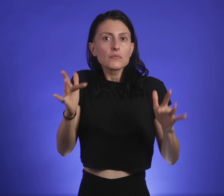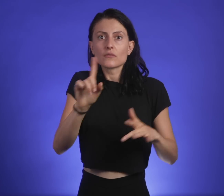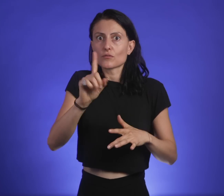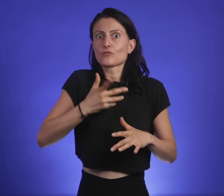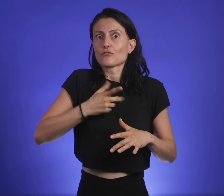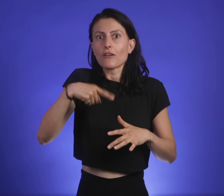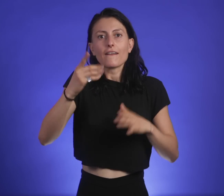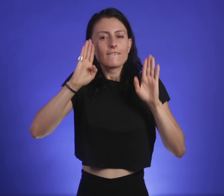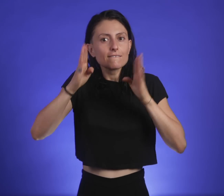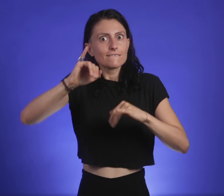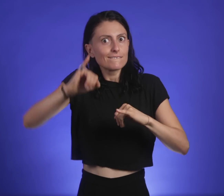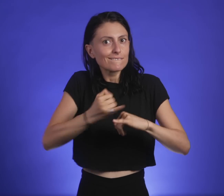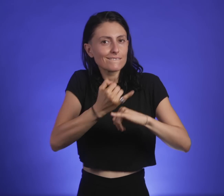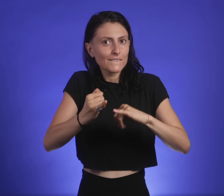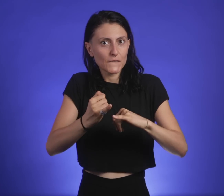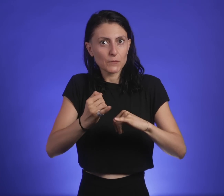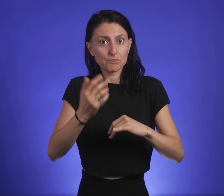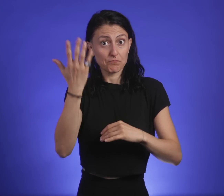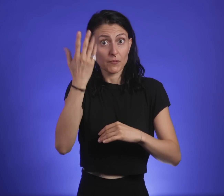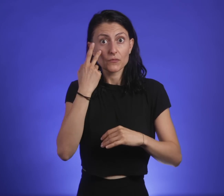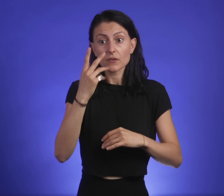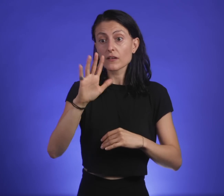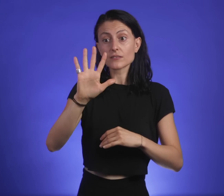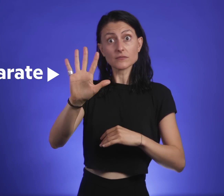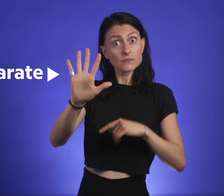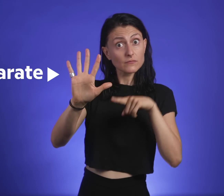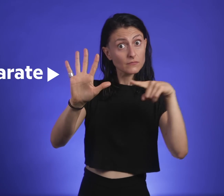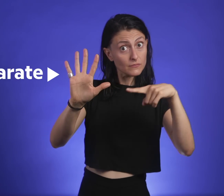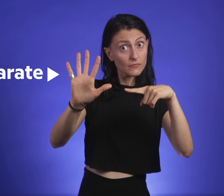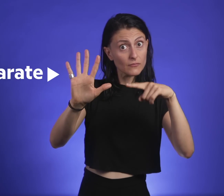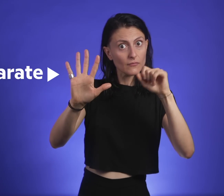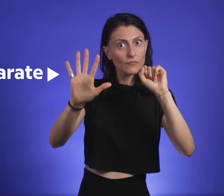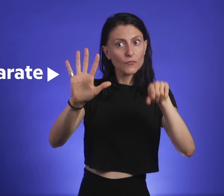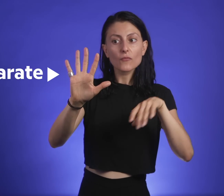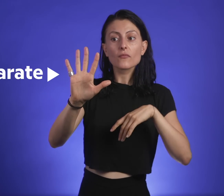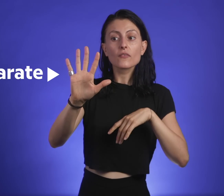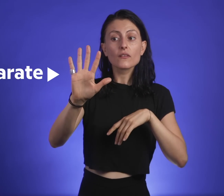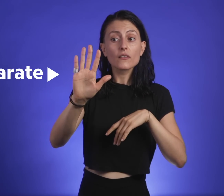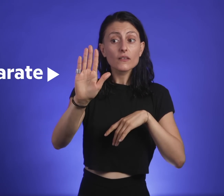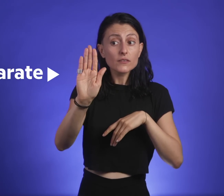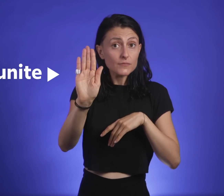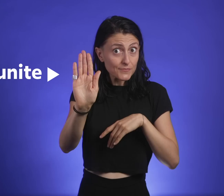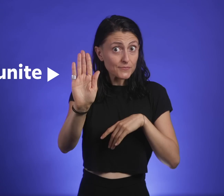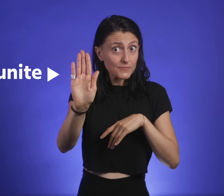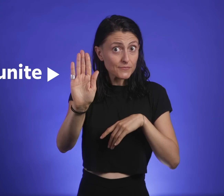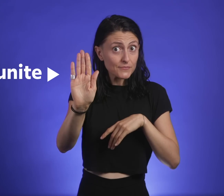Anche la configurazione della mano completamente aperta può variare, per esempio le dita possono essere separate